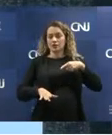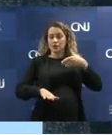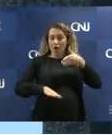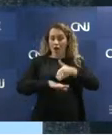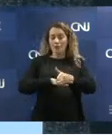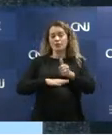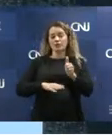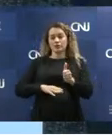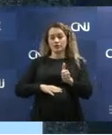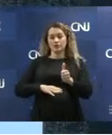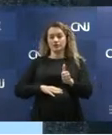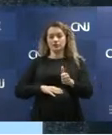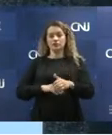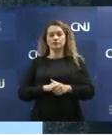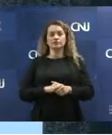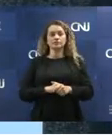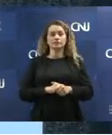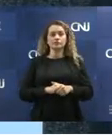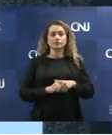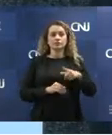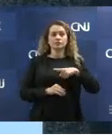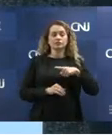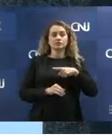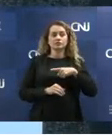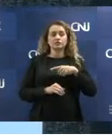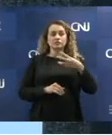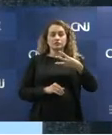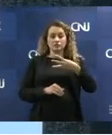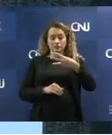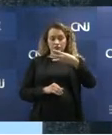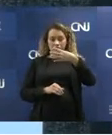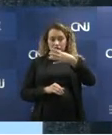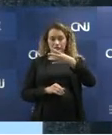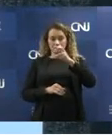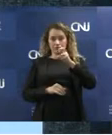3451 da relatora, conselheira Jane Granzoto,